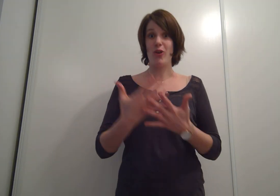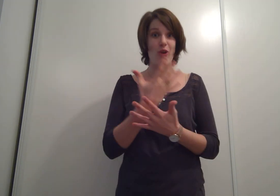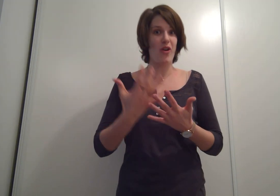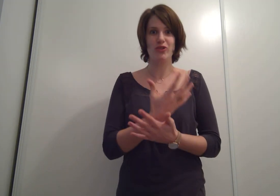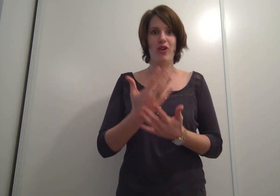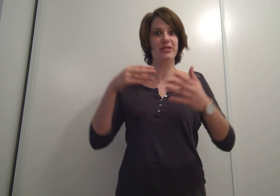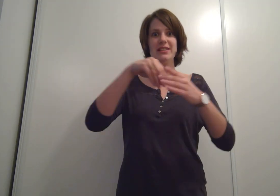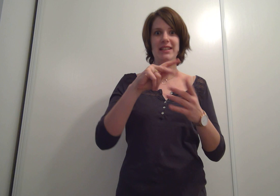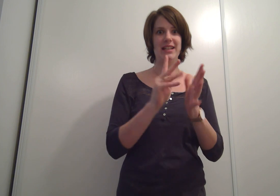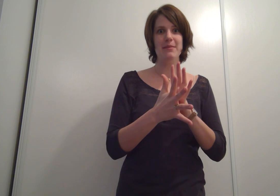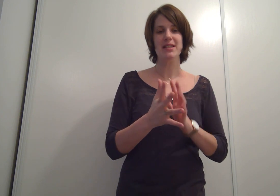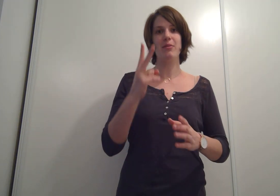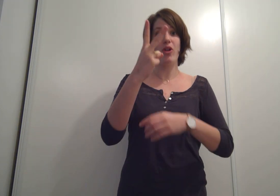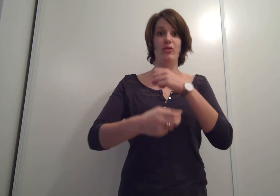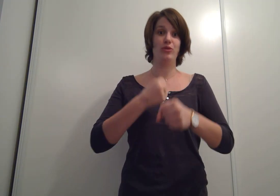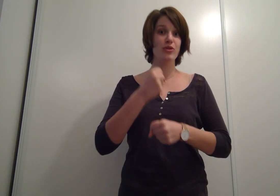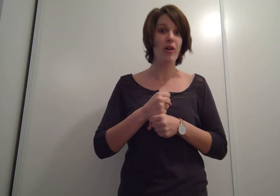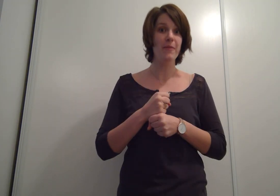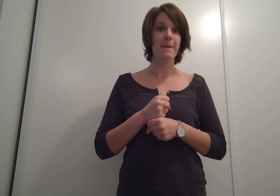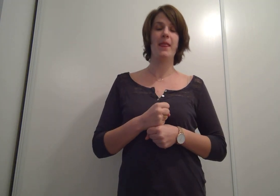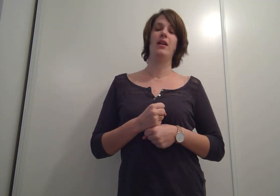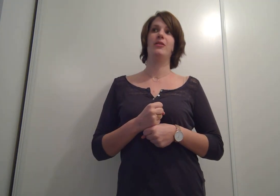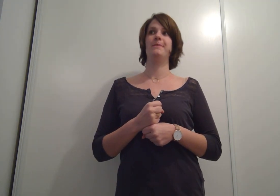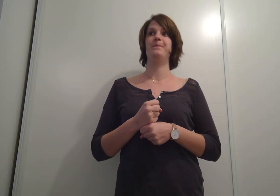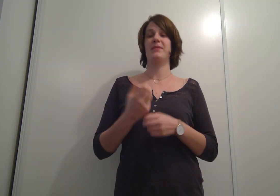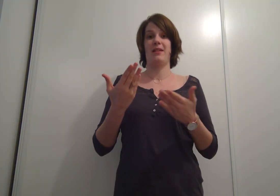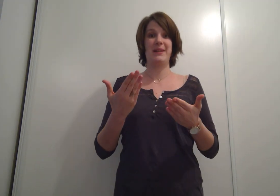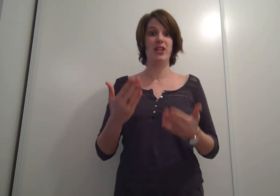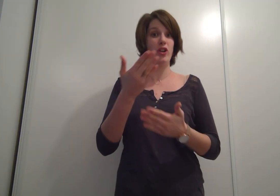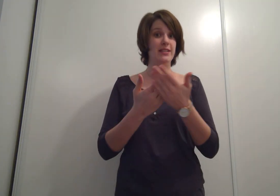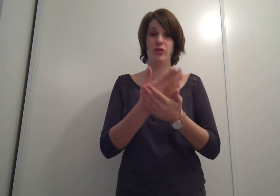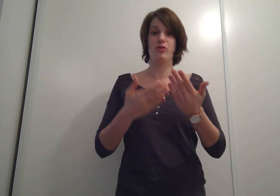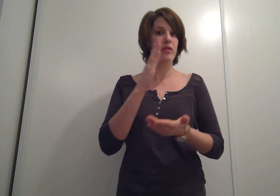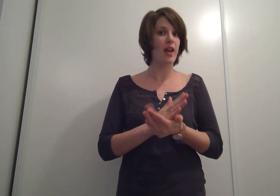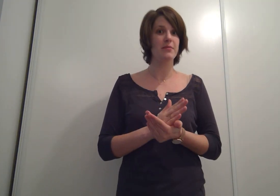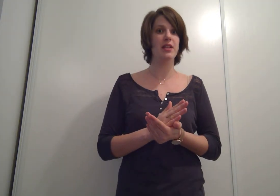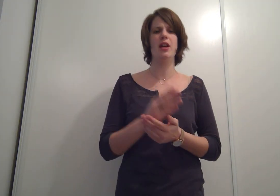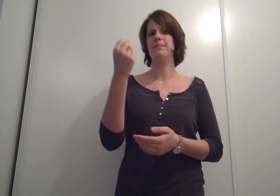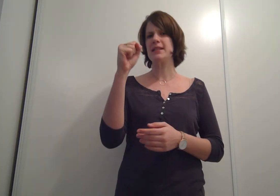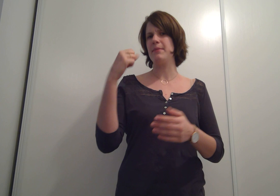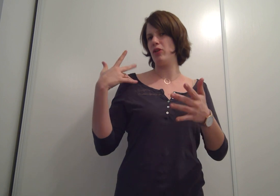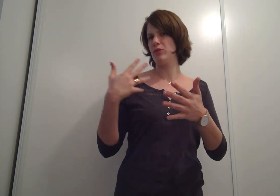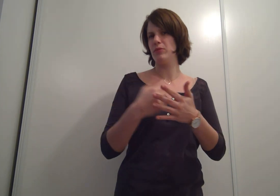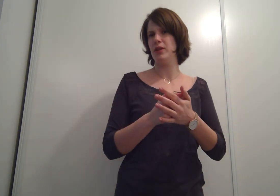Je suis super contente d’avoir intégré le Kap Signes pendant 2 ans. Maintenant j’ai fini mes études depuis septembre,